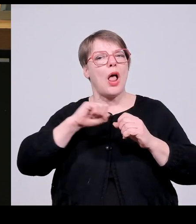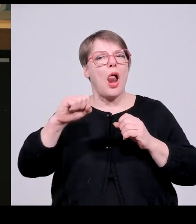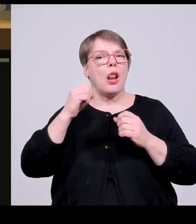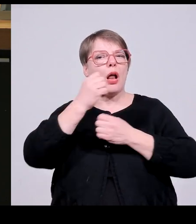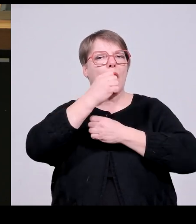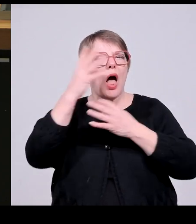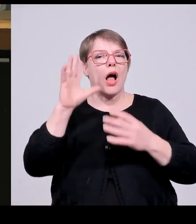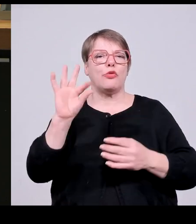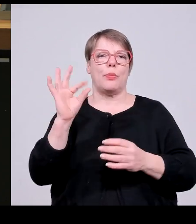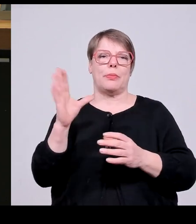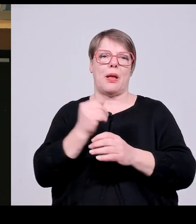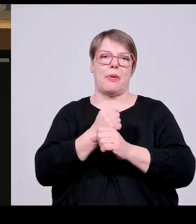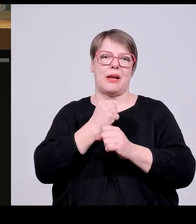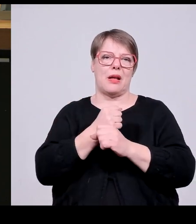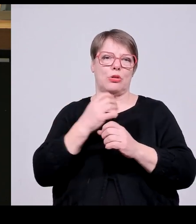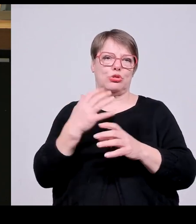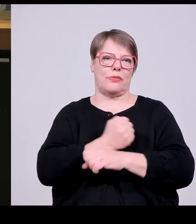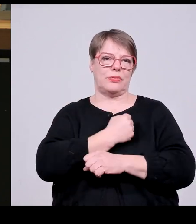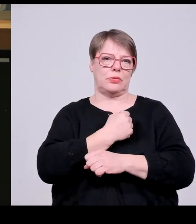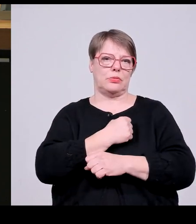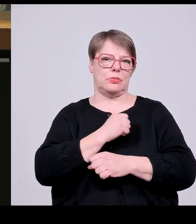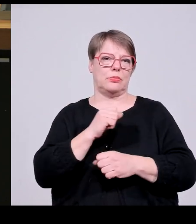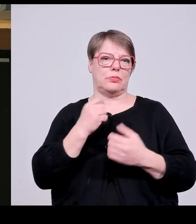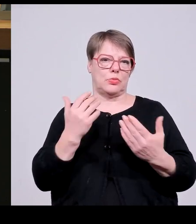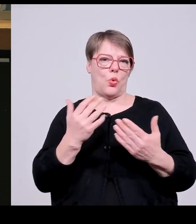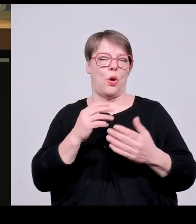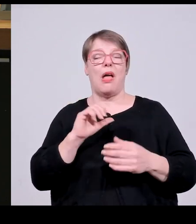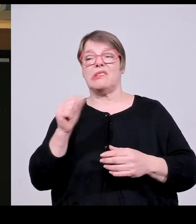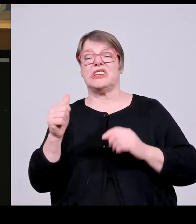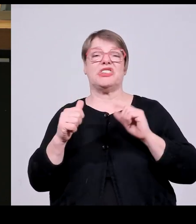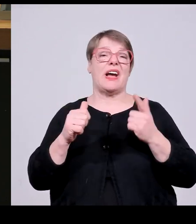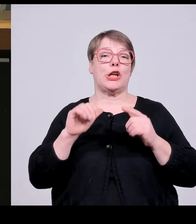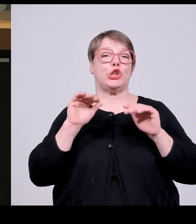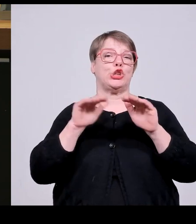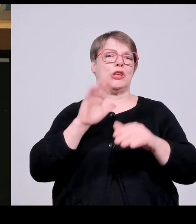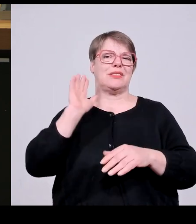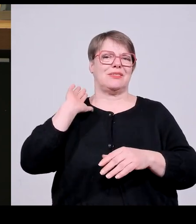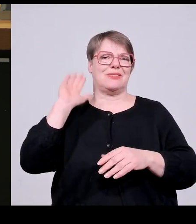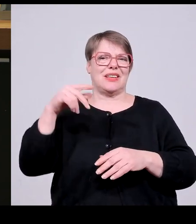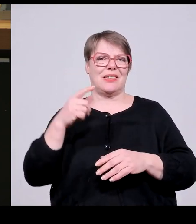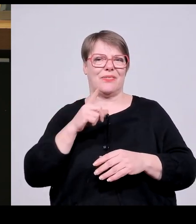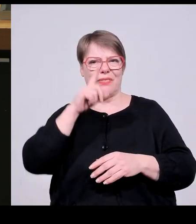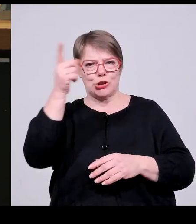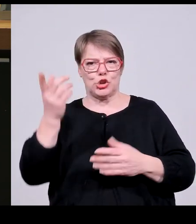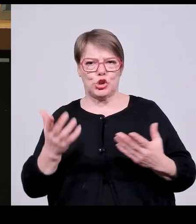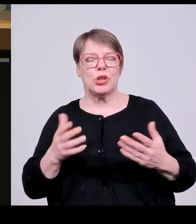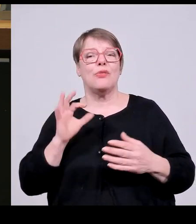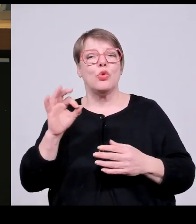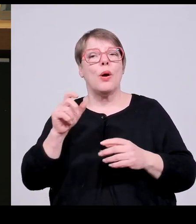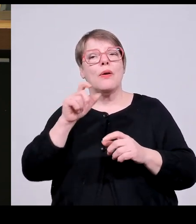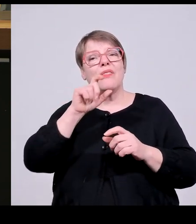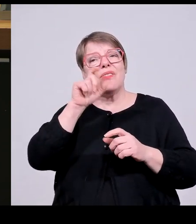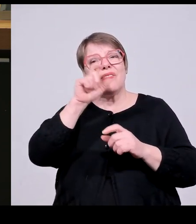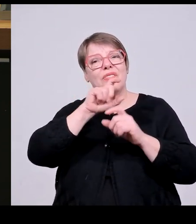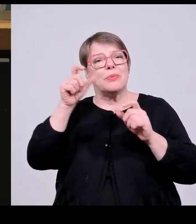bei einer Rekommunalisierung voll umfänglich gewahrt werden. Das sollte doch selbstverständlich sein. Und dass diese Selbstverpflichtung